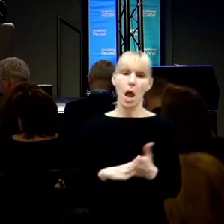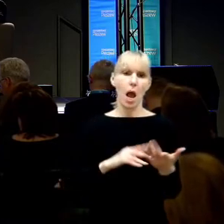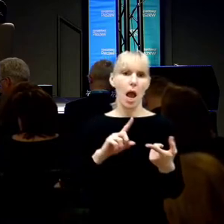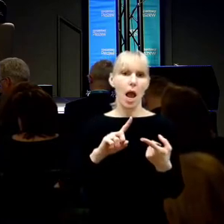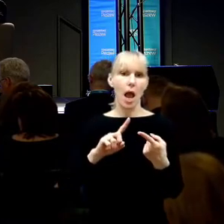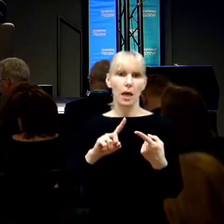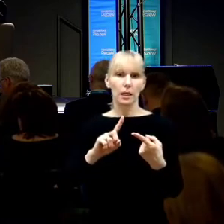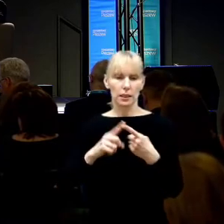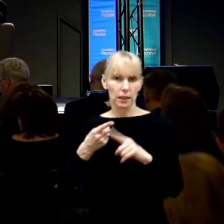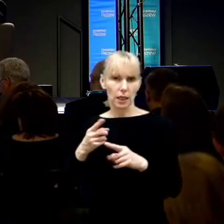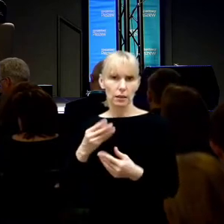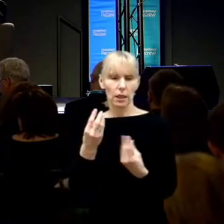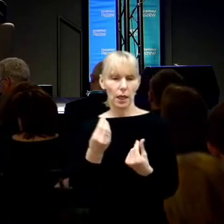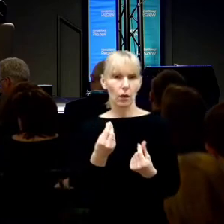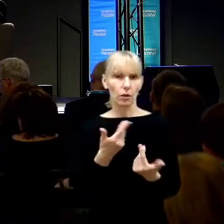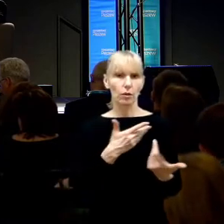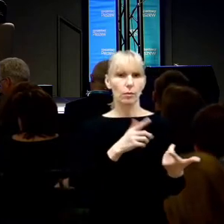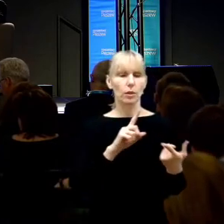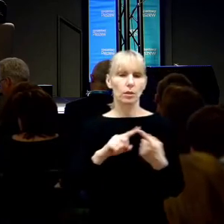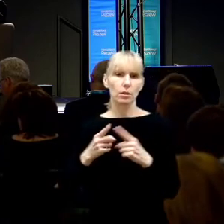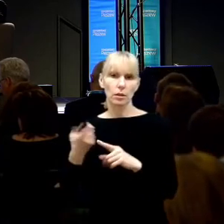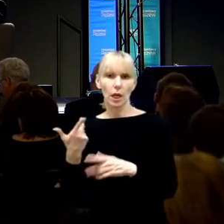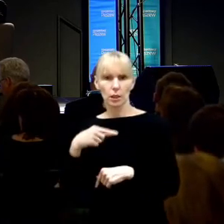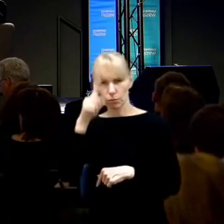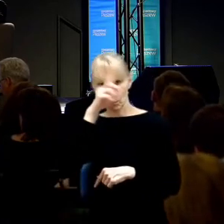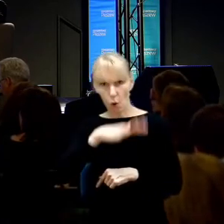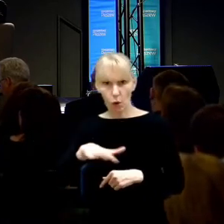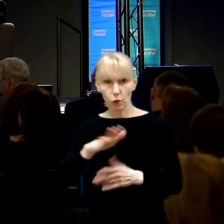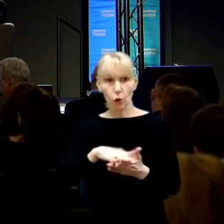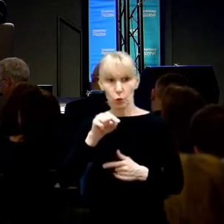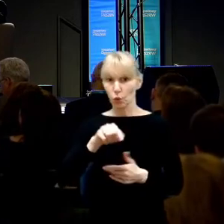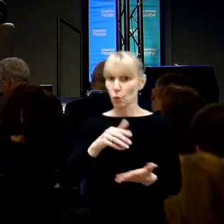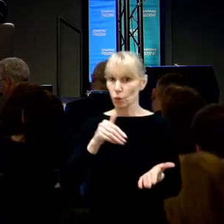w tym miejscu należy budować, także to nie jest w żaden sposób proste.